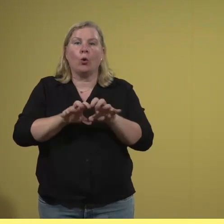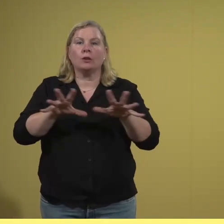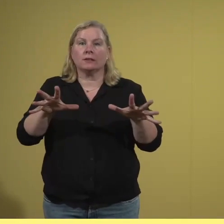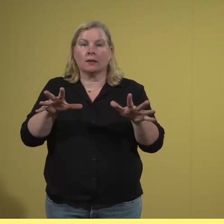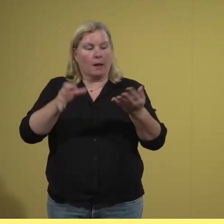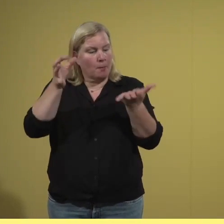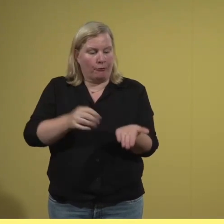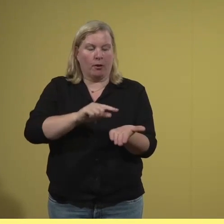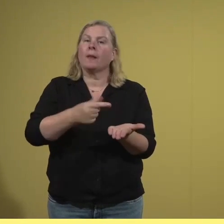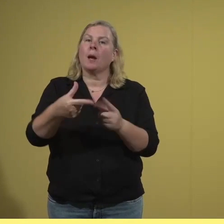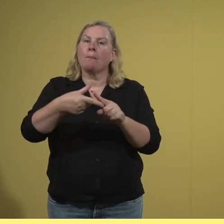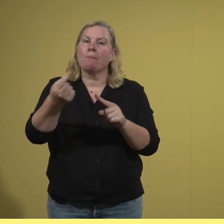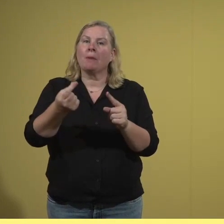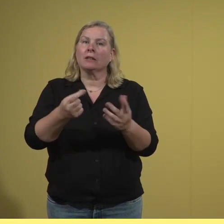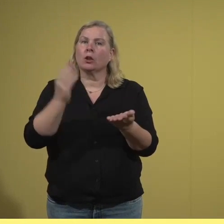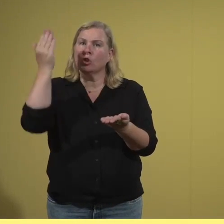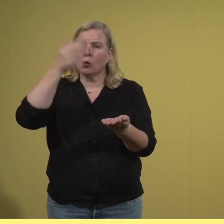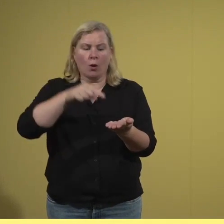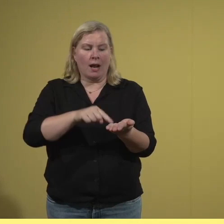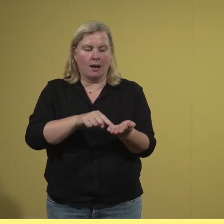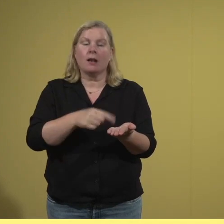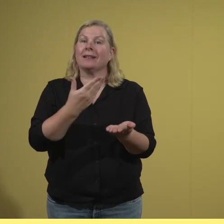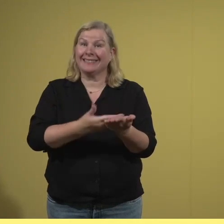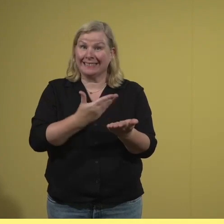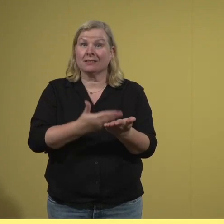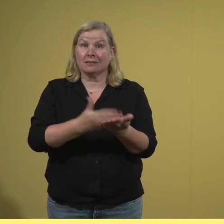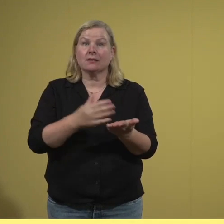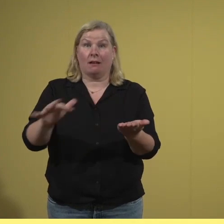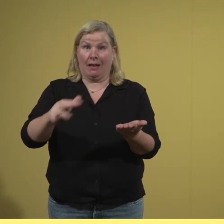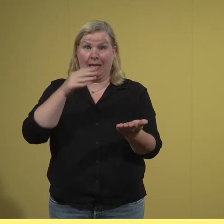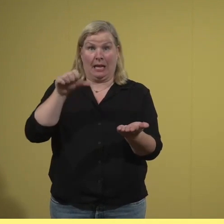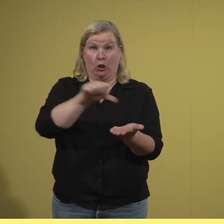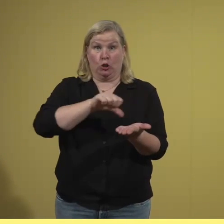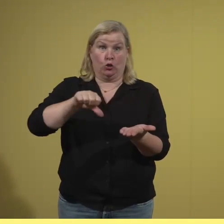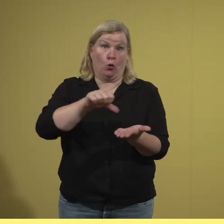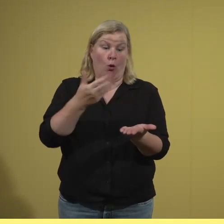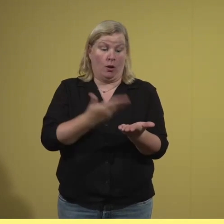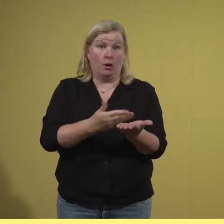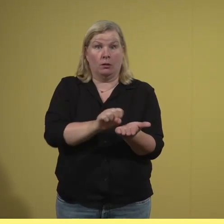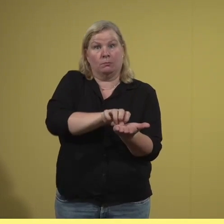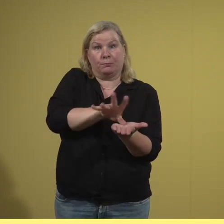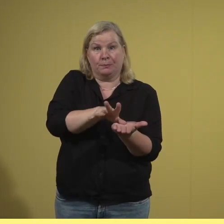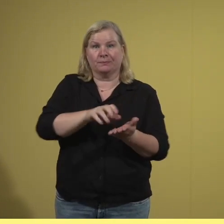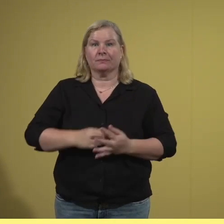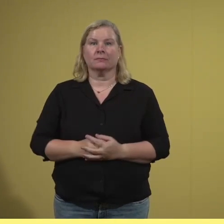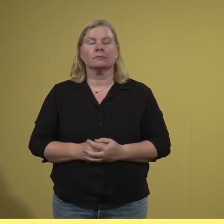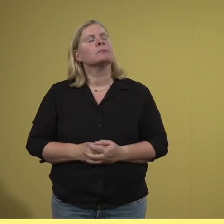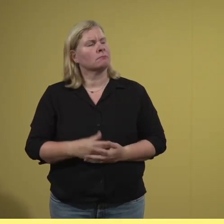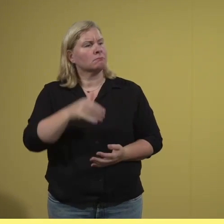In dem Moment, wo das Blatt ein bisschen dunkler wird und so Risse bekommt. Das Dunkle ist quasi die Stelle, wo die ätherischen Öle austreten.